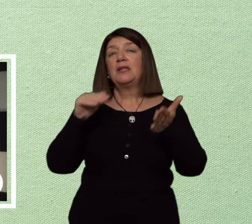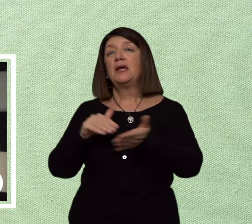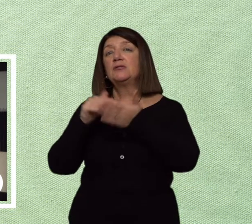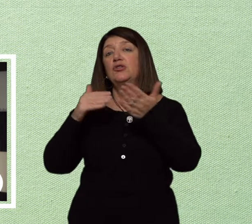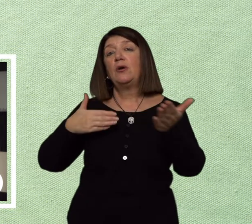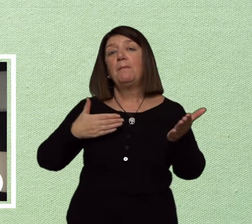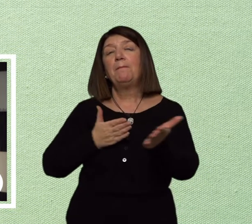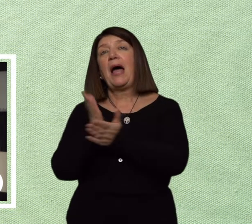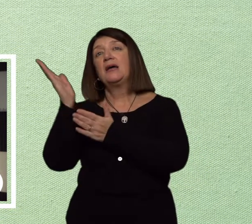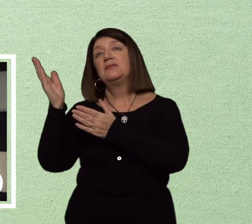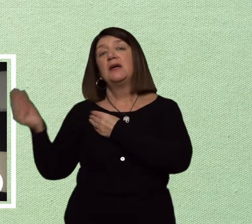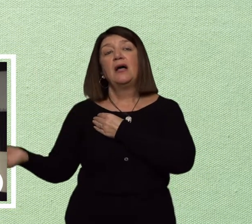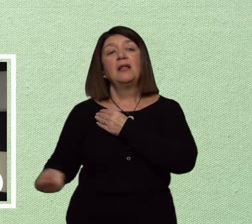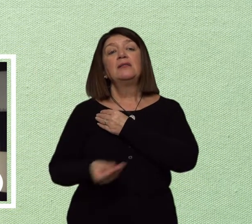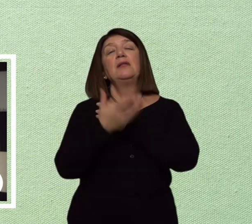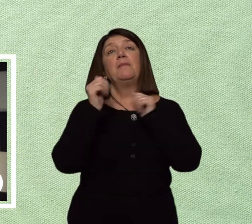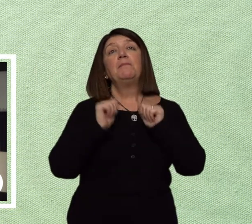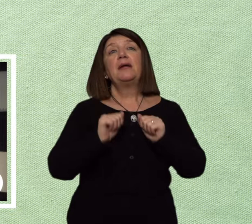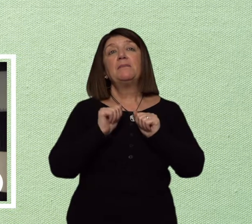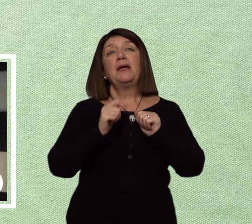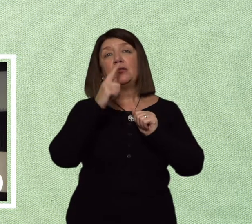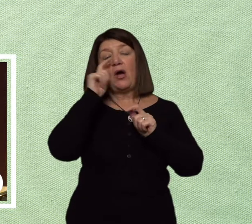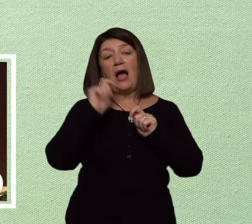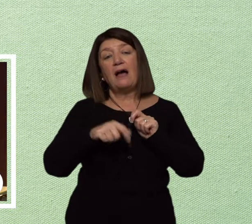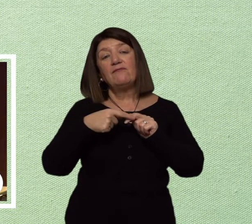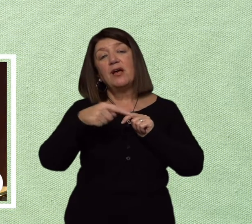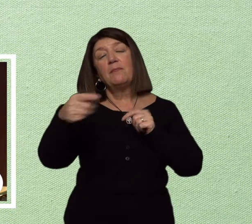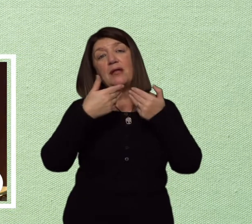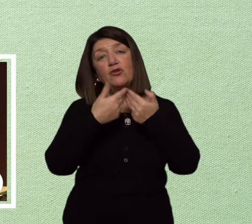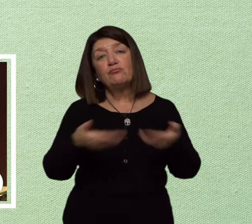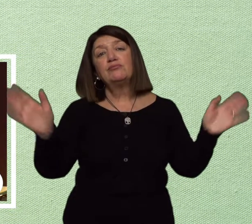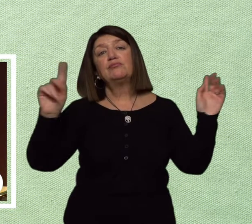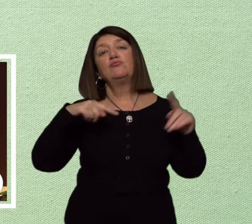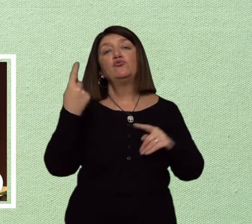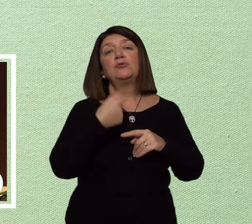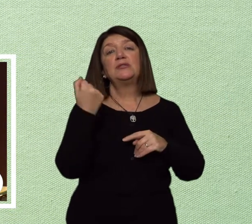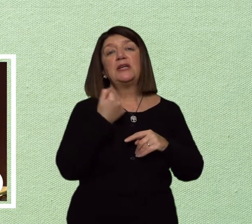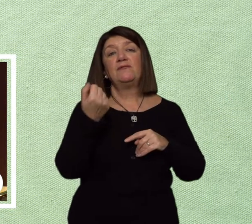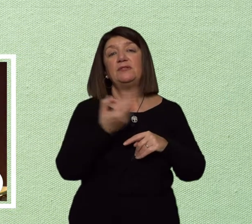permettere insomma un ampliamento del servizio.